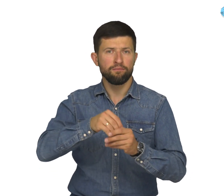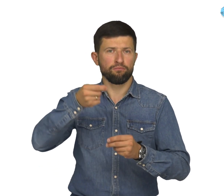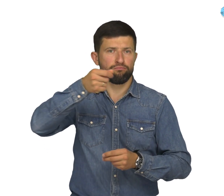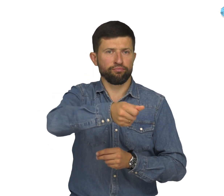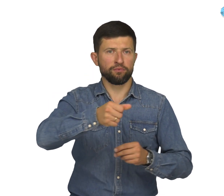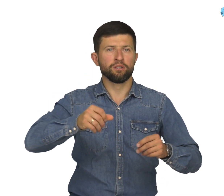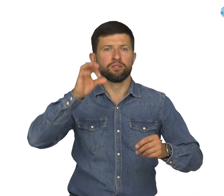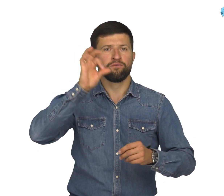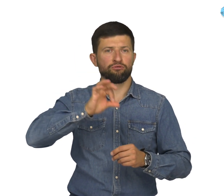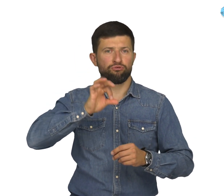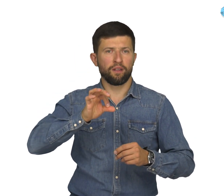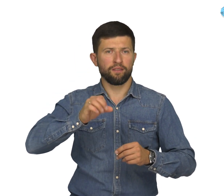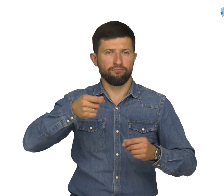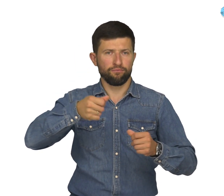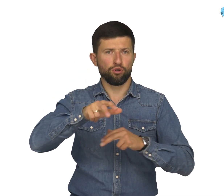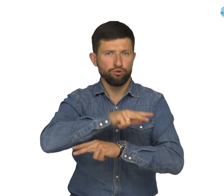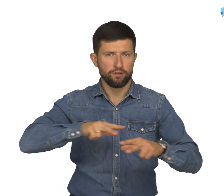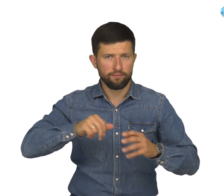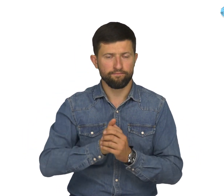w którym otrzymują świadczenia rodzinne,